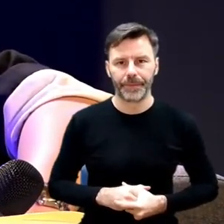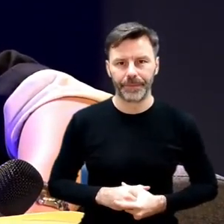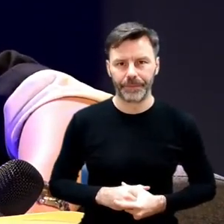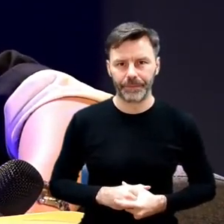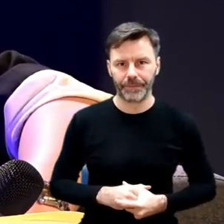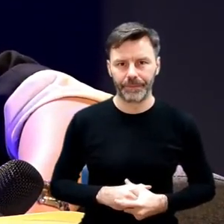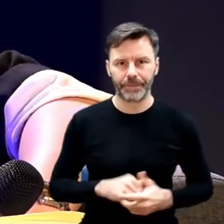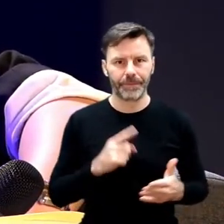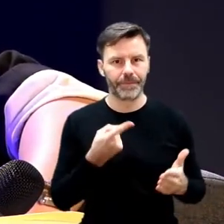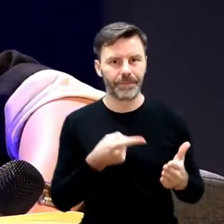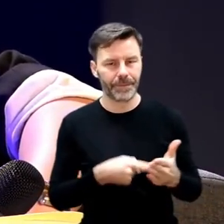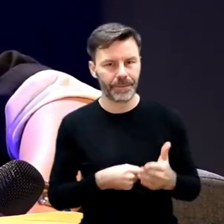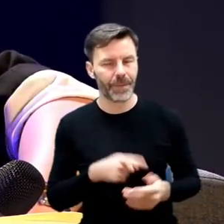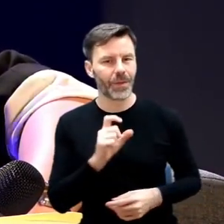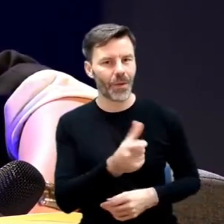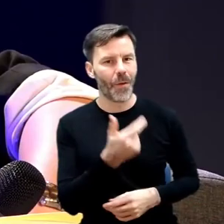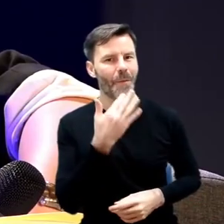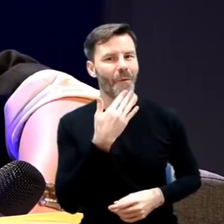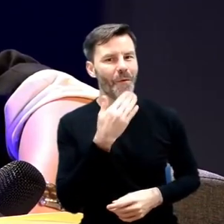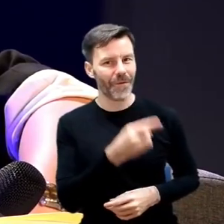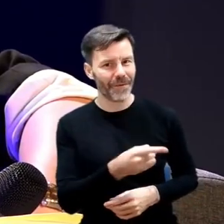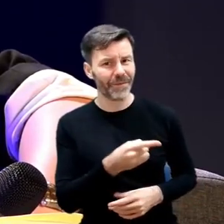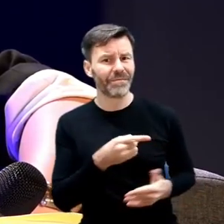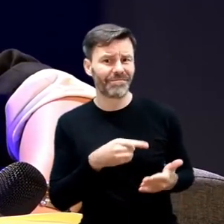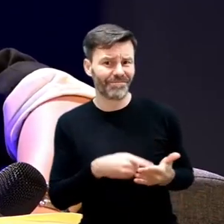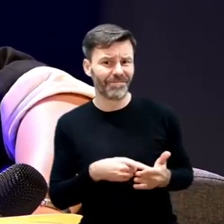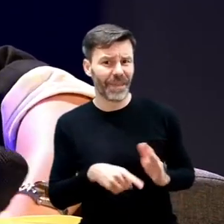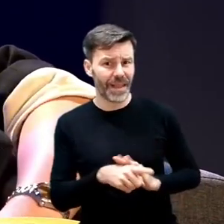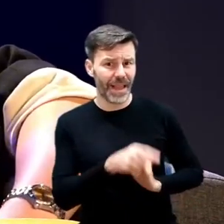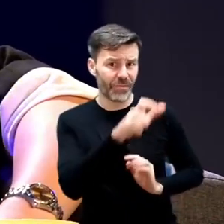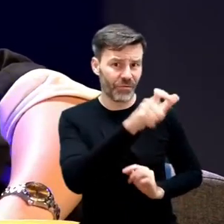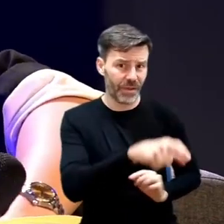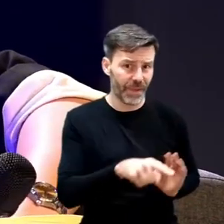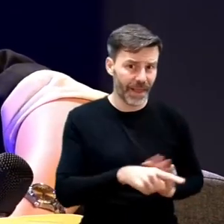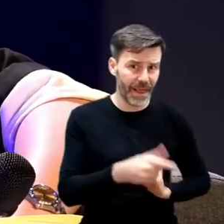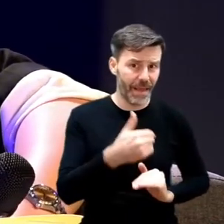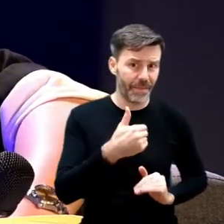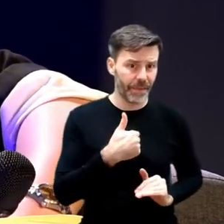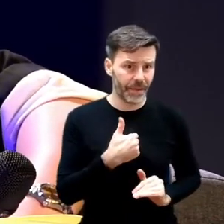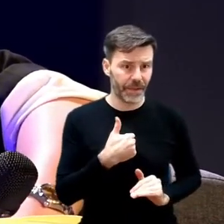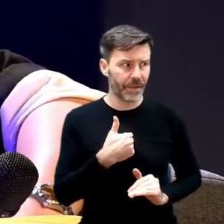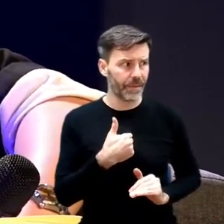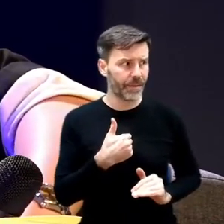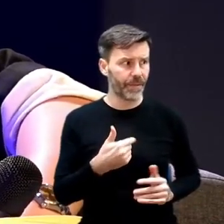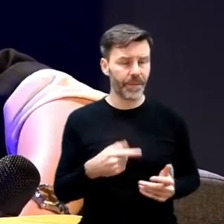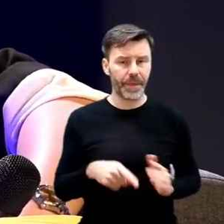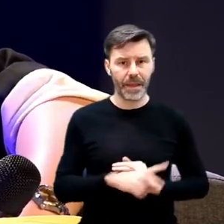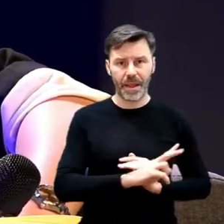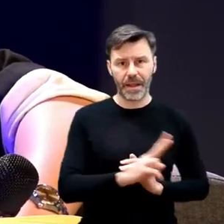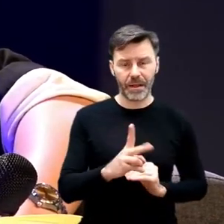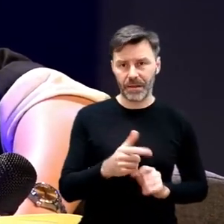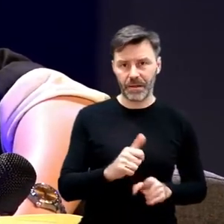co powiedziałeś, to co dla ciebie i dla mnie być może jest truizmem, nie dla każdego jest. I dlatego o tym tutaj mówimy i chciałbym,